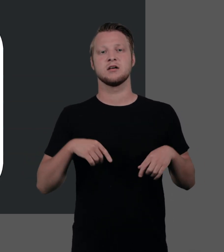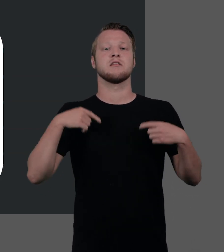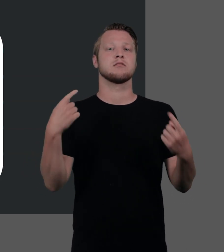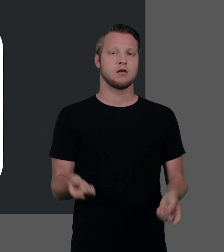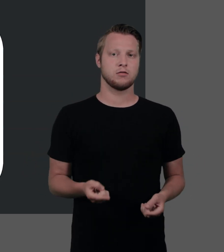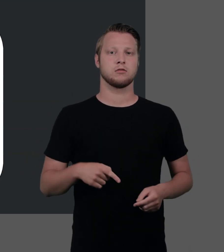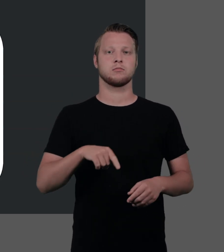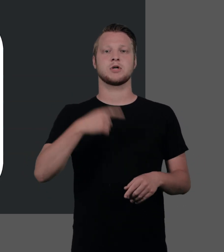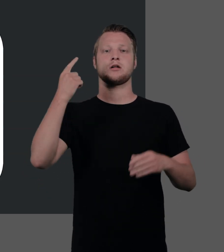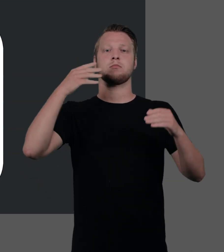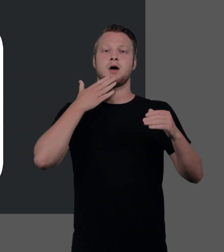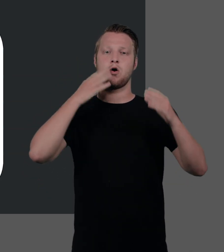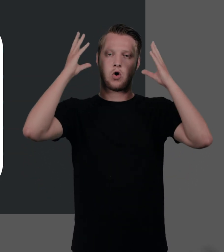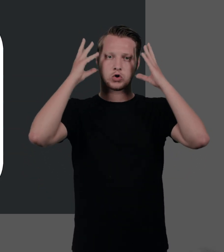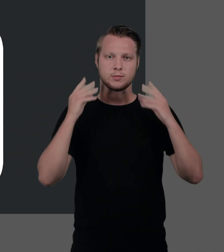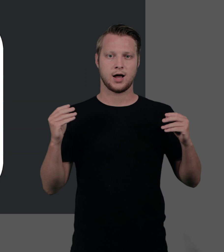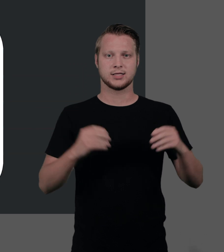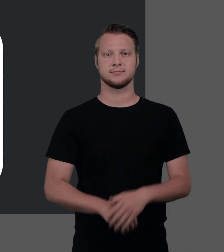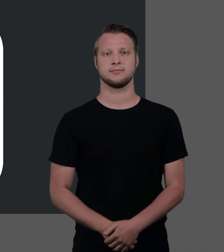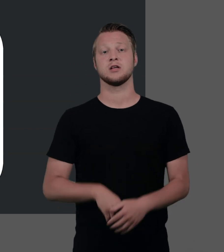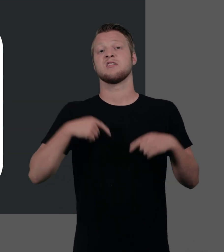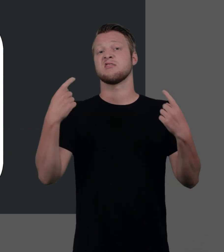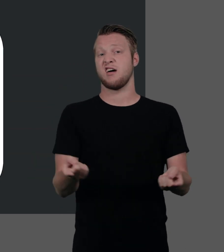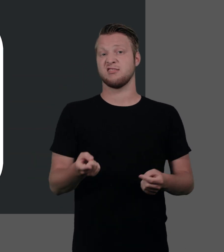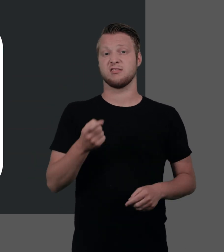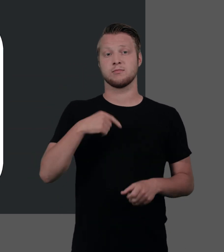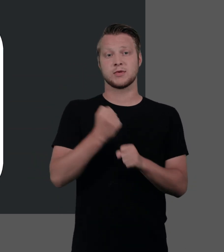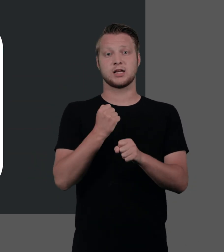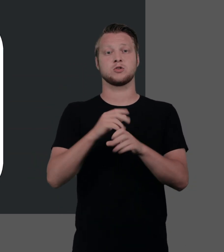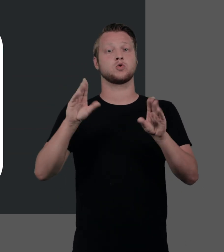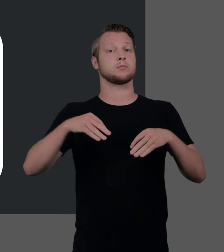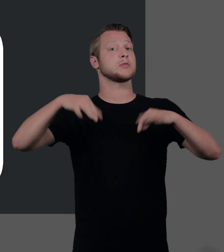kun je makkelijker ontspannen en beter je werk doen.